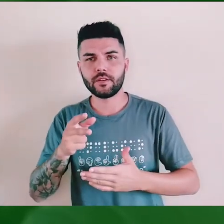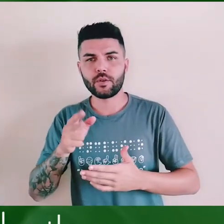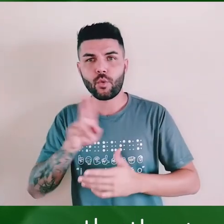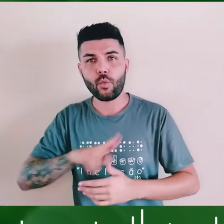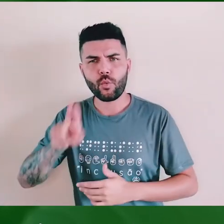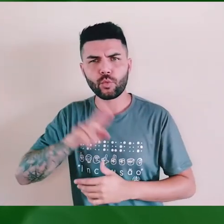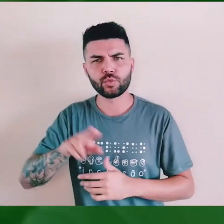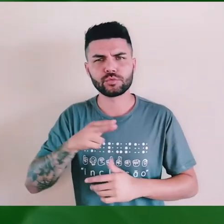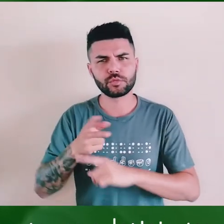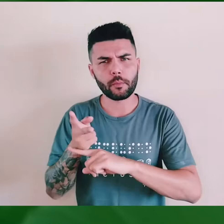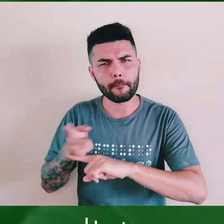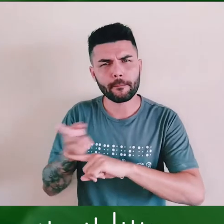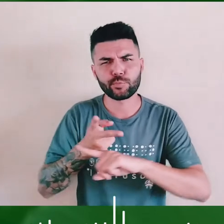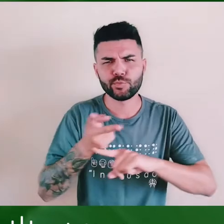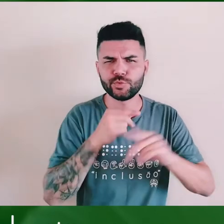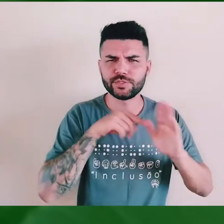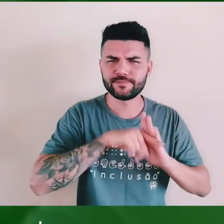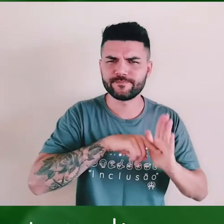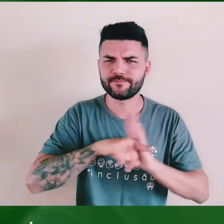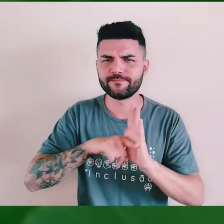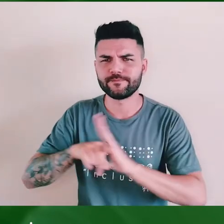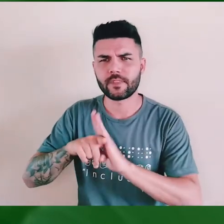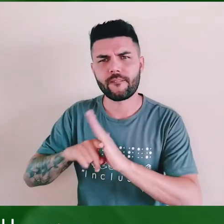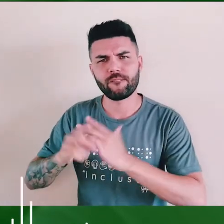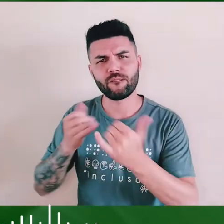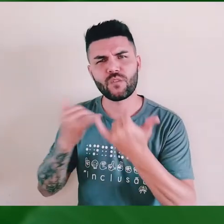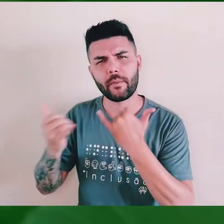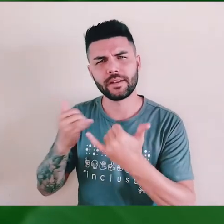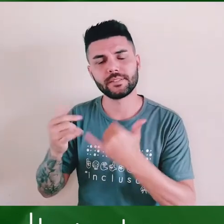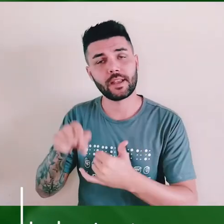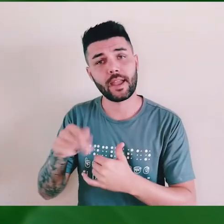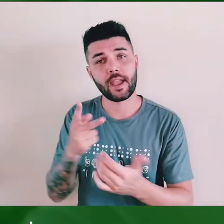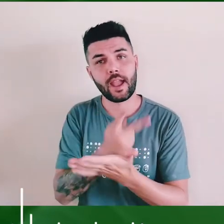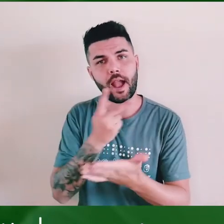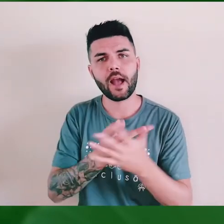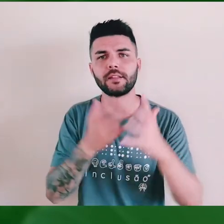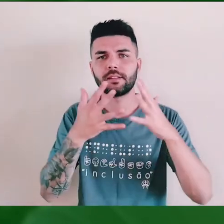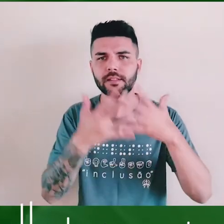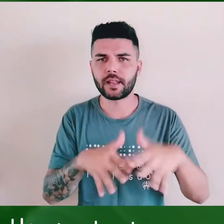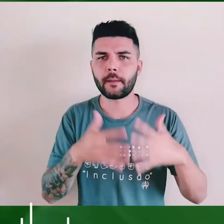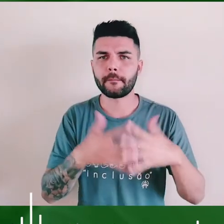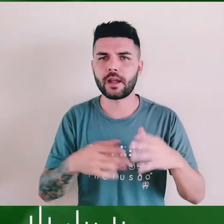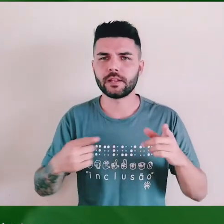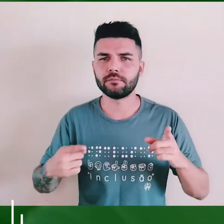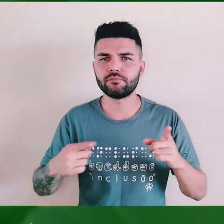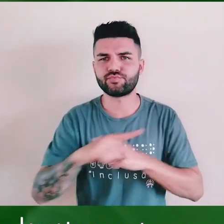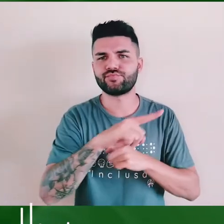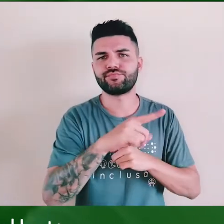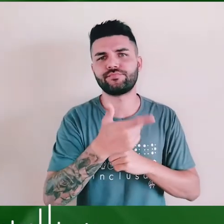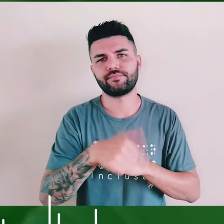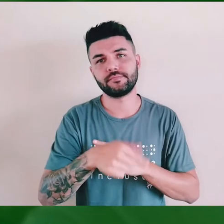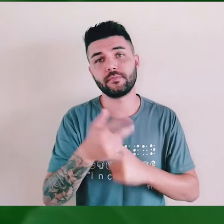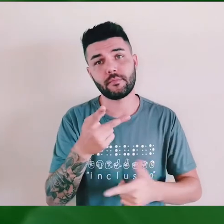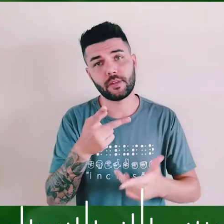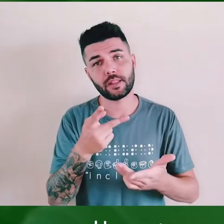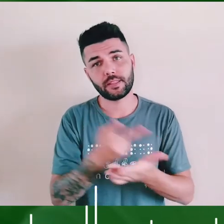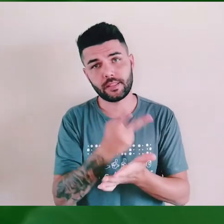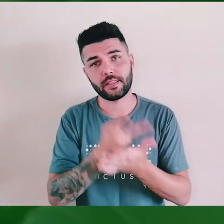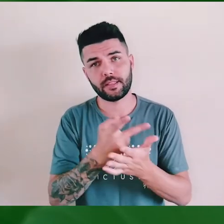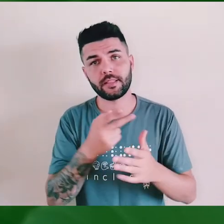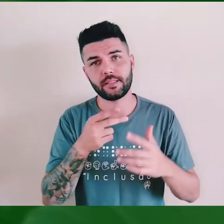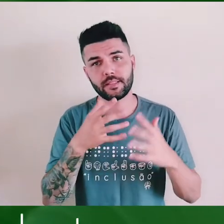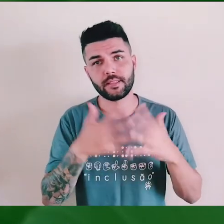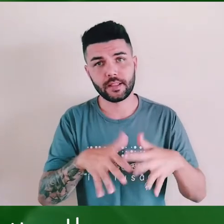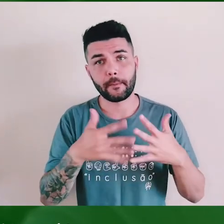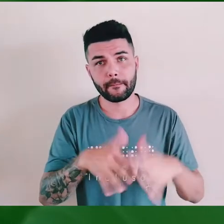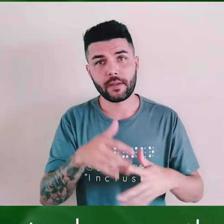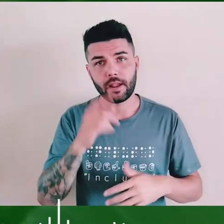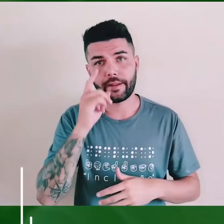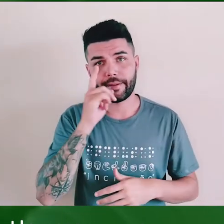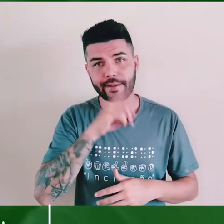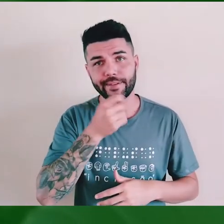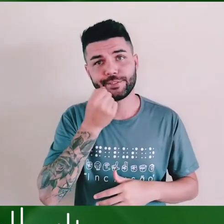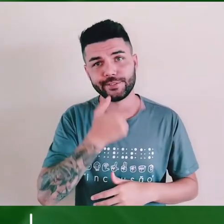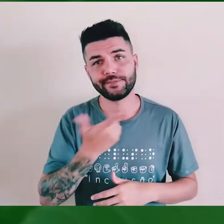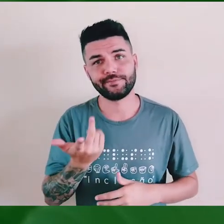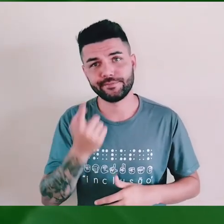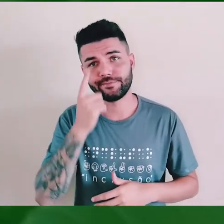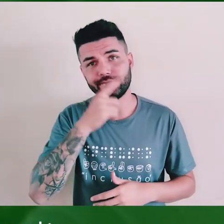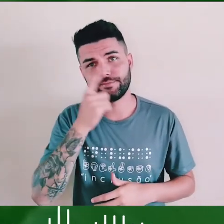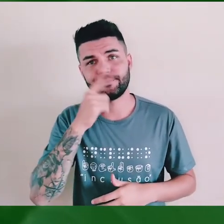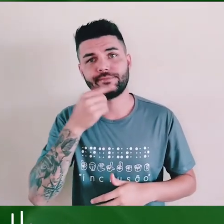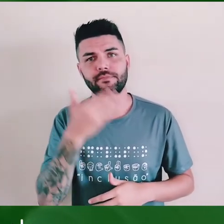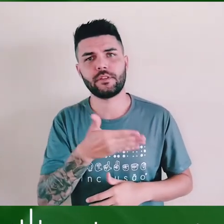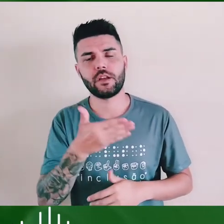informações erradas atrapalham muito no geral, mas acho que o jornalismo bem feito